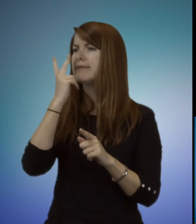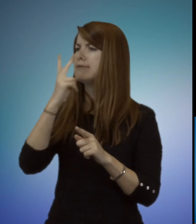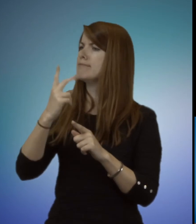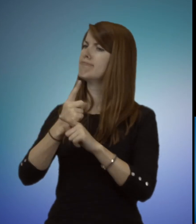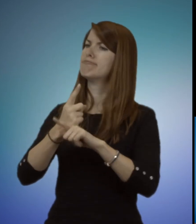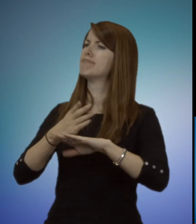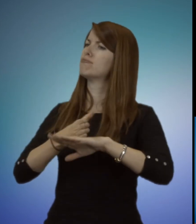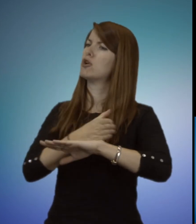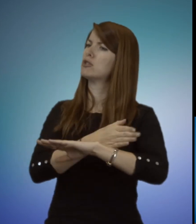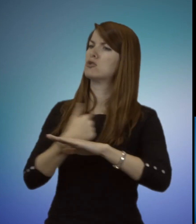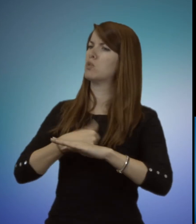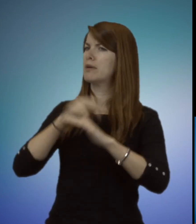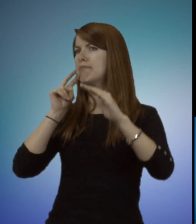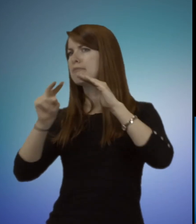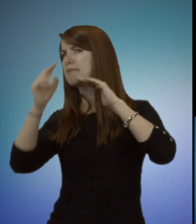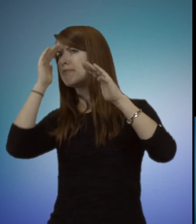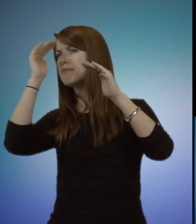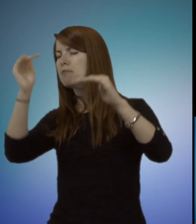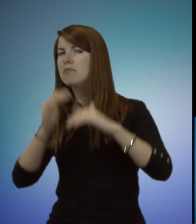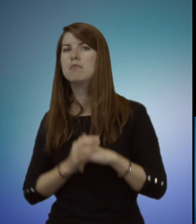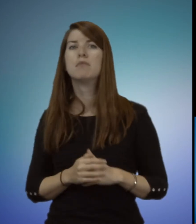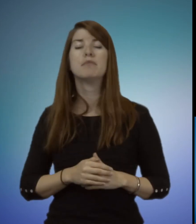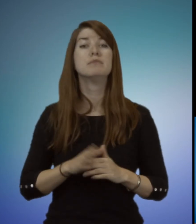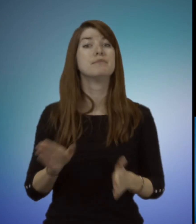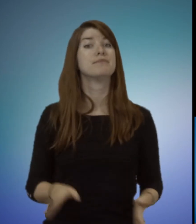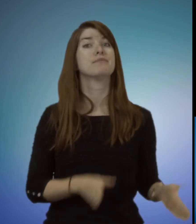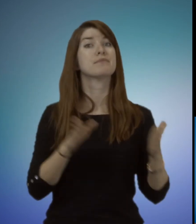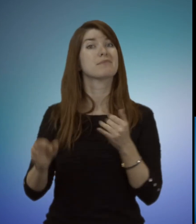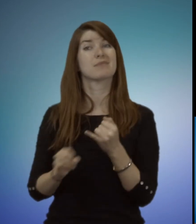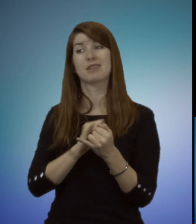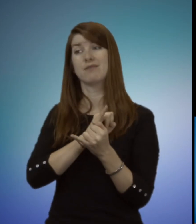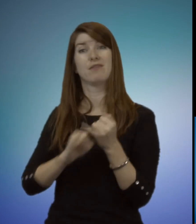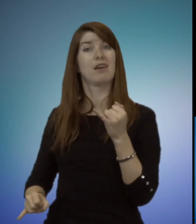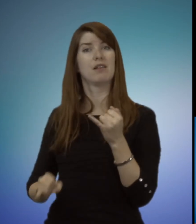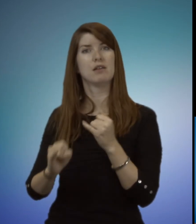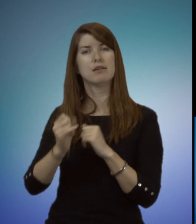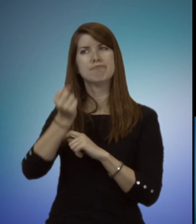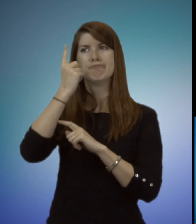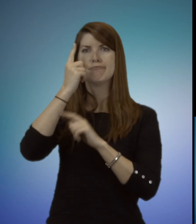progreso que esperábamos; por último, hay que conocer las leyes y sus derechos.